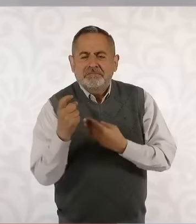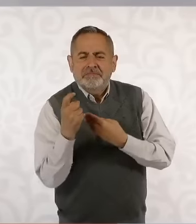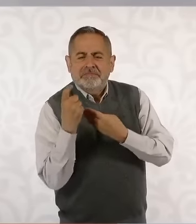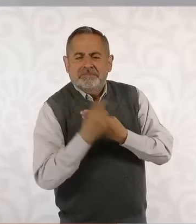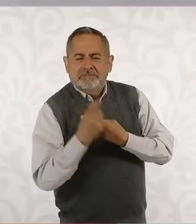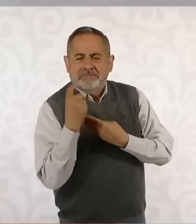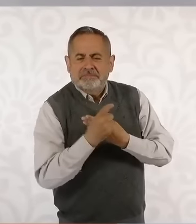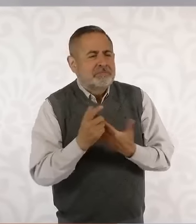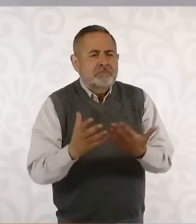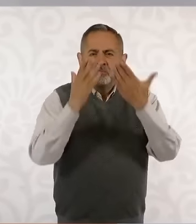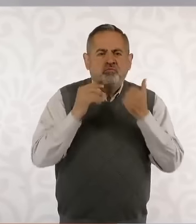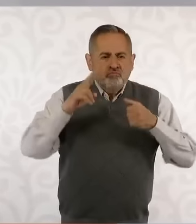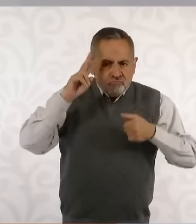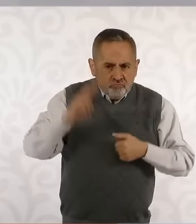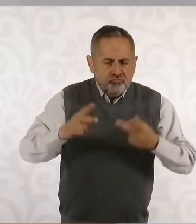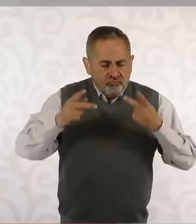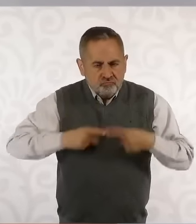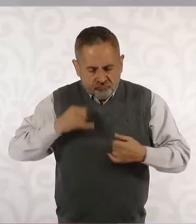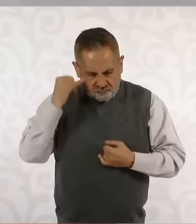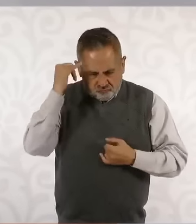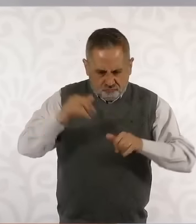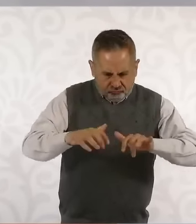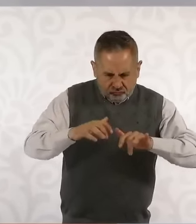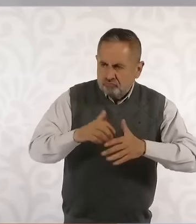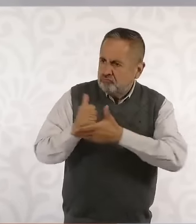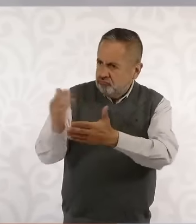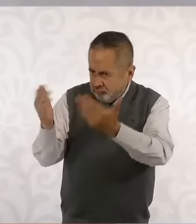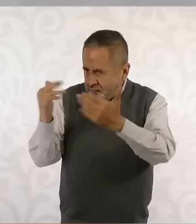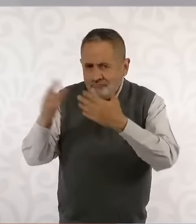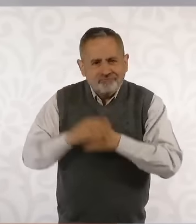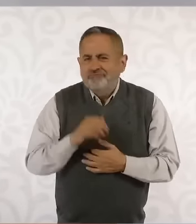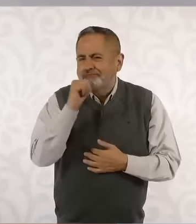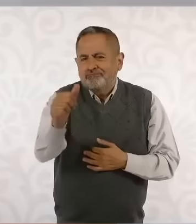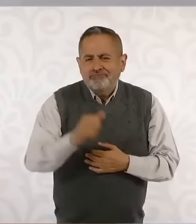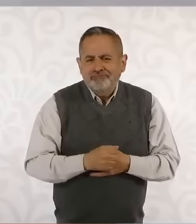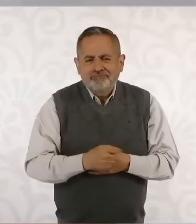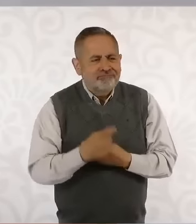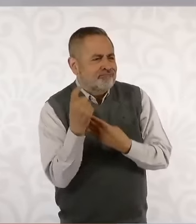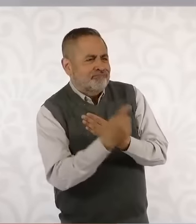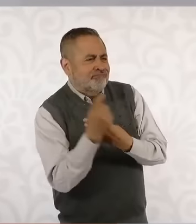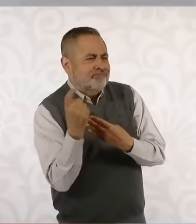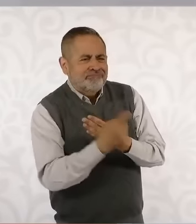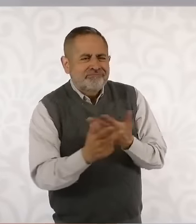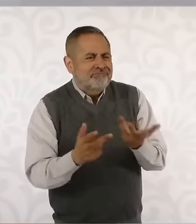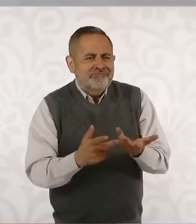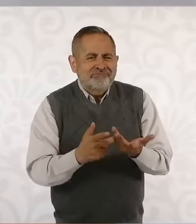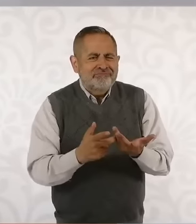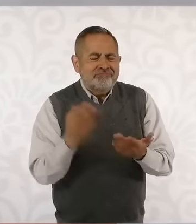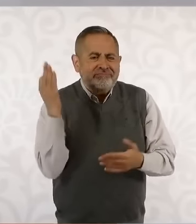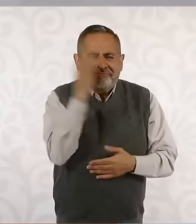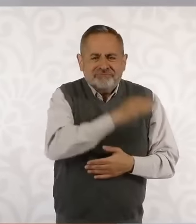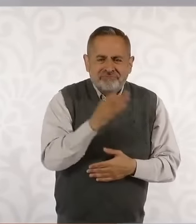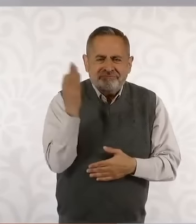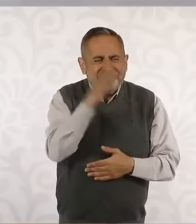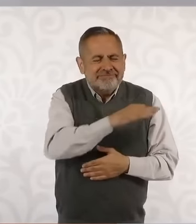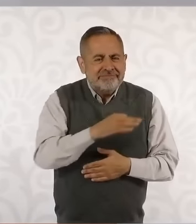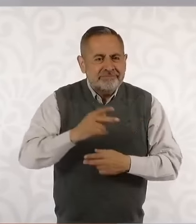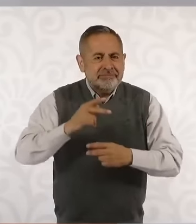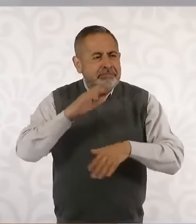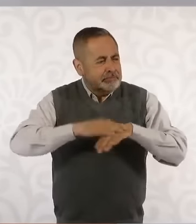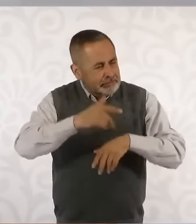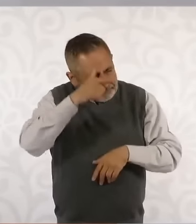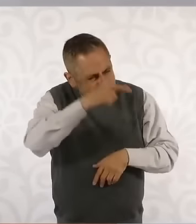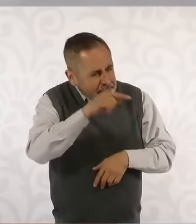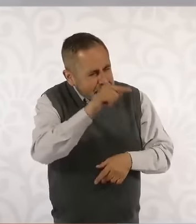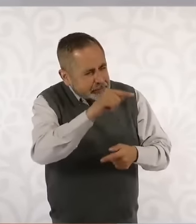no tienen identidad, particularmente en TikTok, y pura inteligencia artificial de manifestaciones.